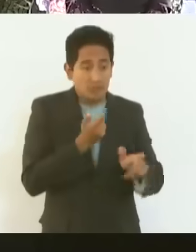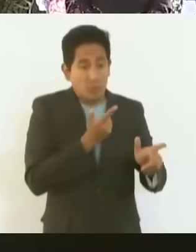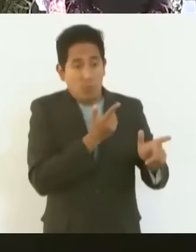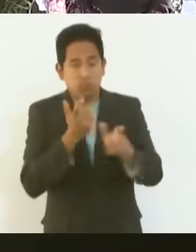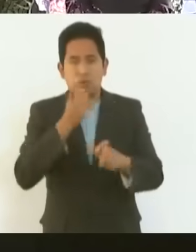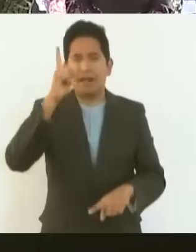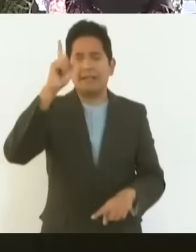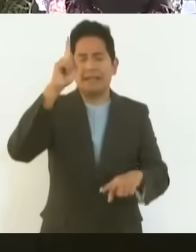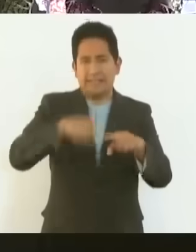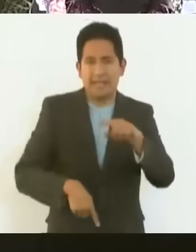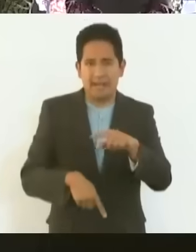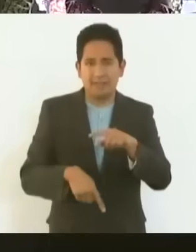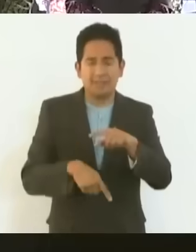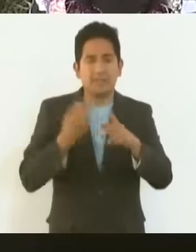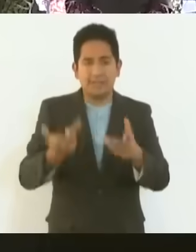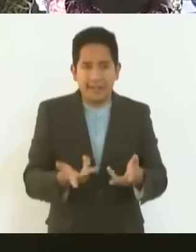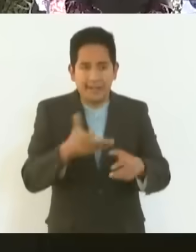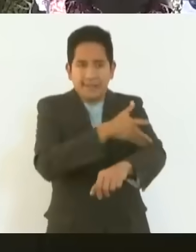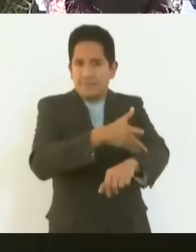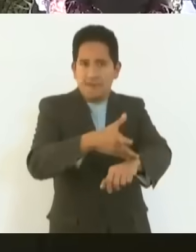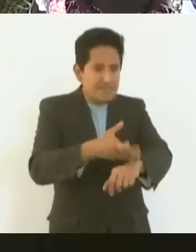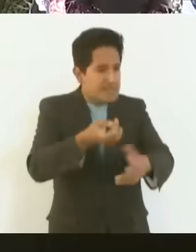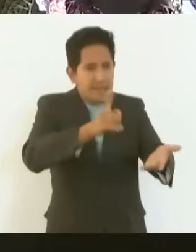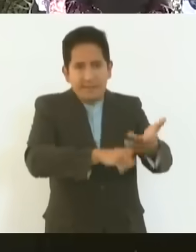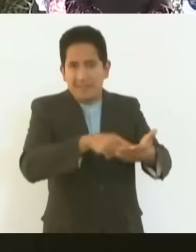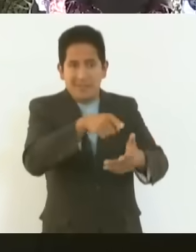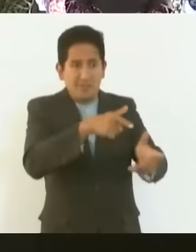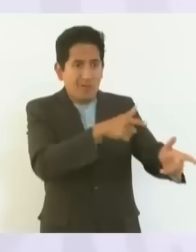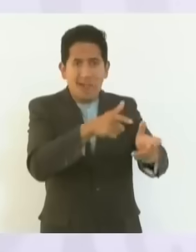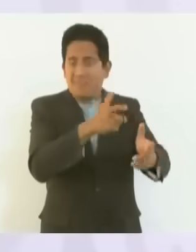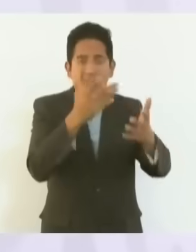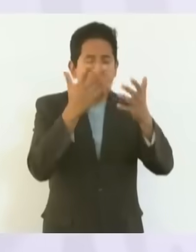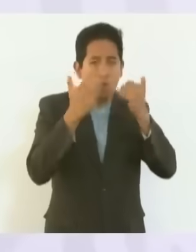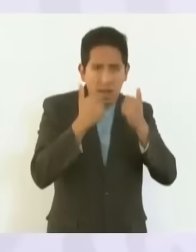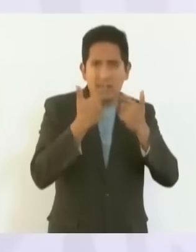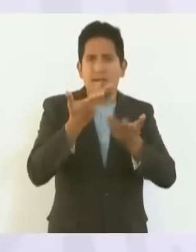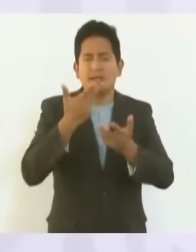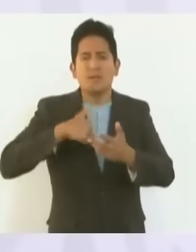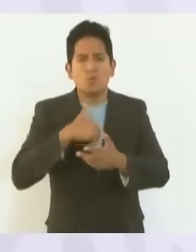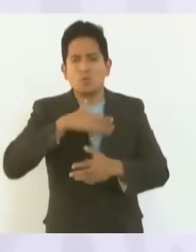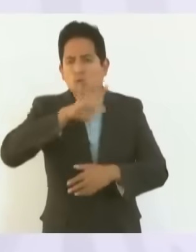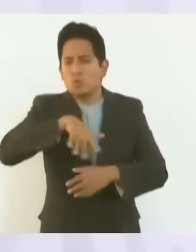arma en su casa, que busquemos la manera distinta de relacionarnos entre todas las familias,